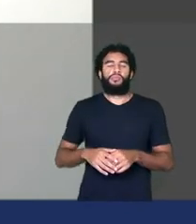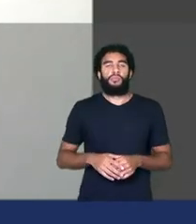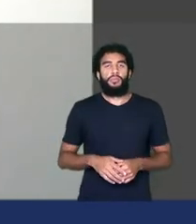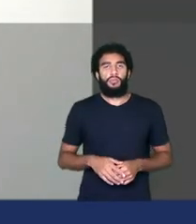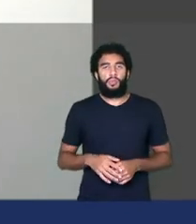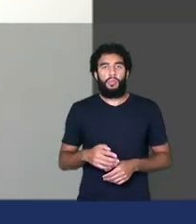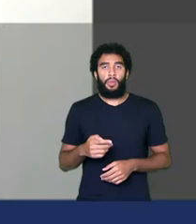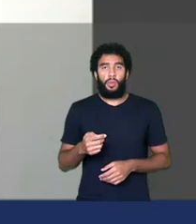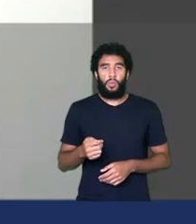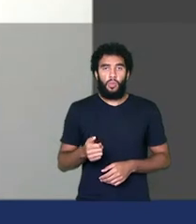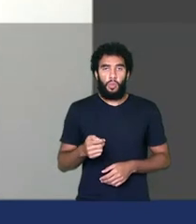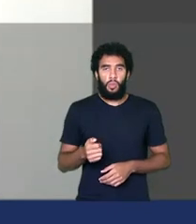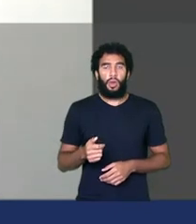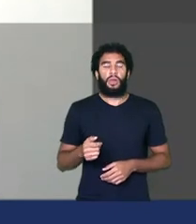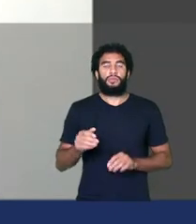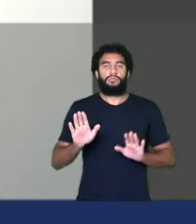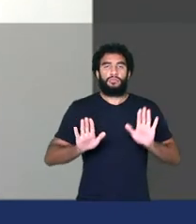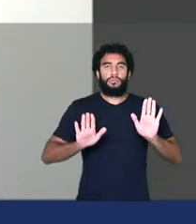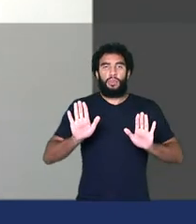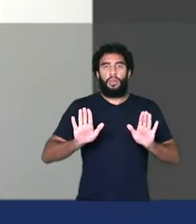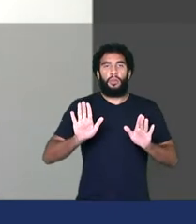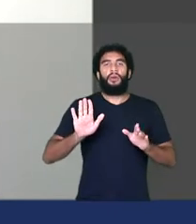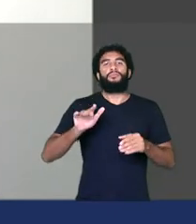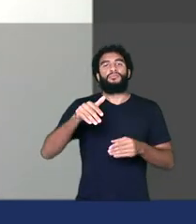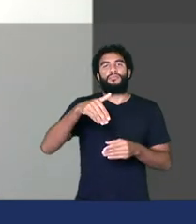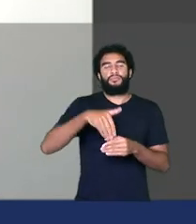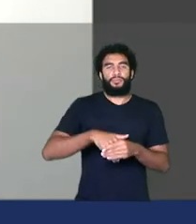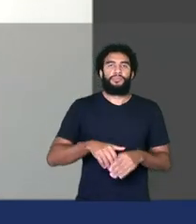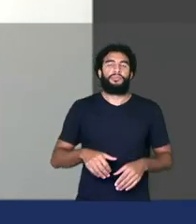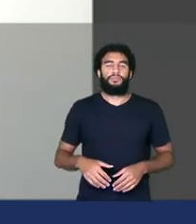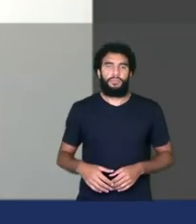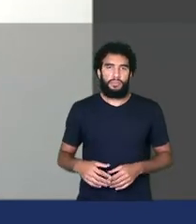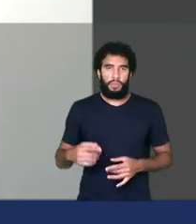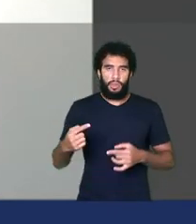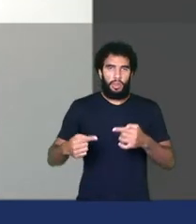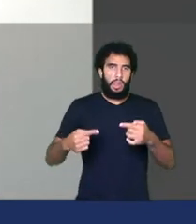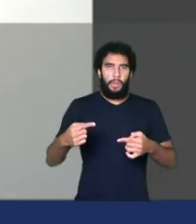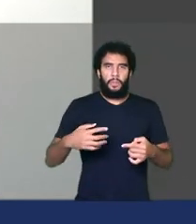ESTAMOS NOS APROXIMANDO DO PROCESSO ELEITORAL ELEITORAL E ESTE DEBATE NÃO PODE SER